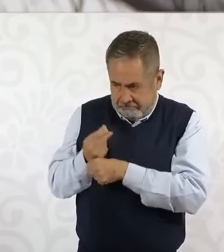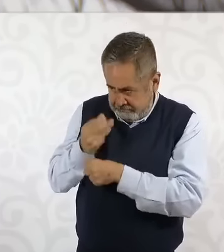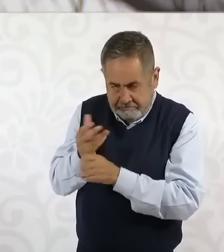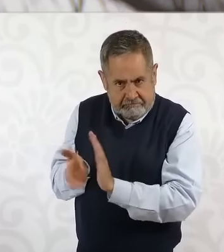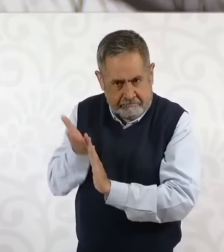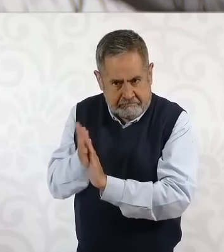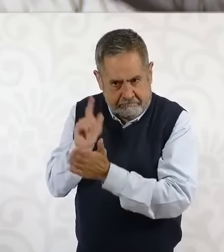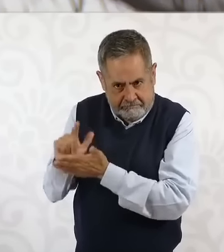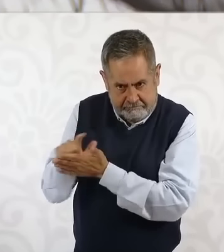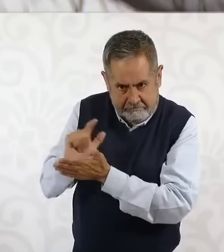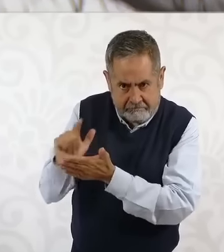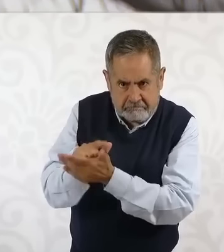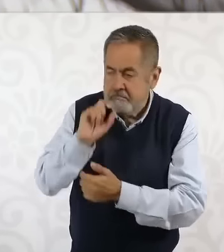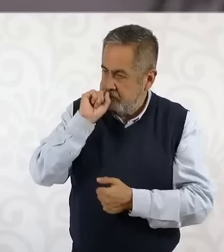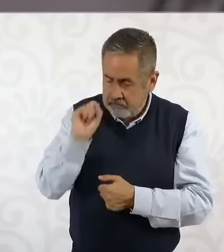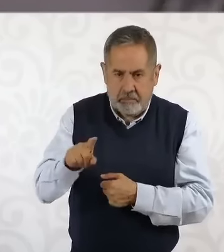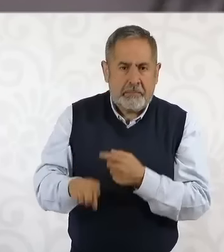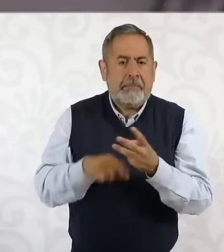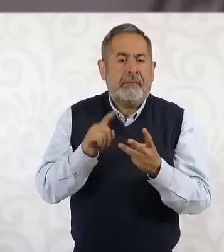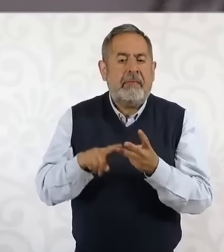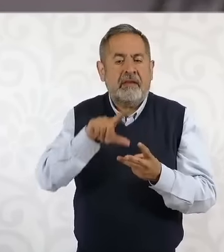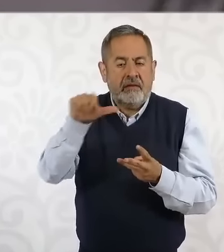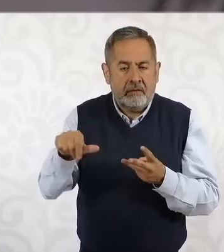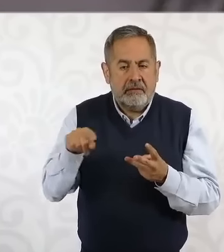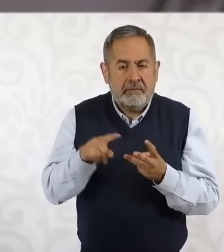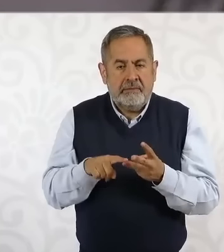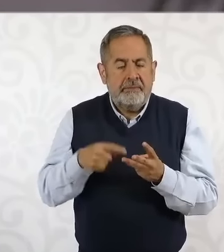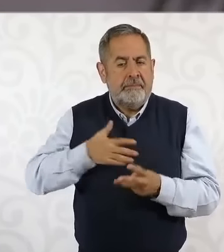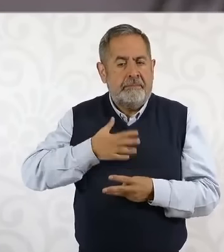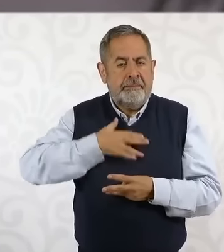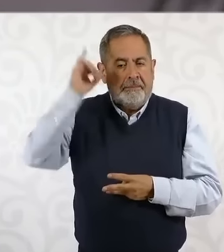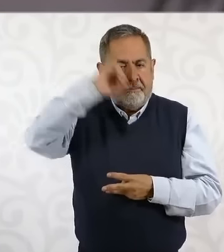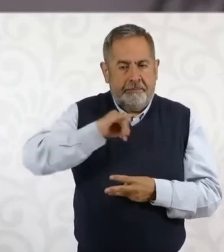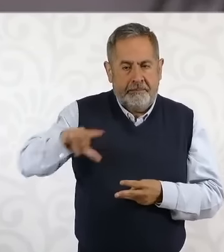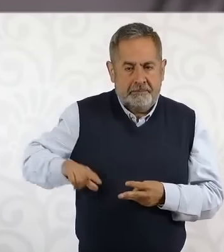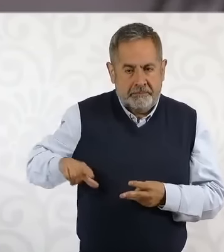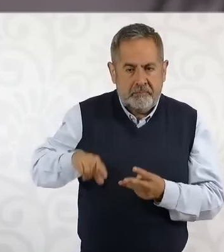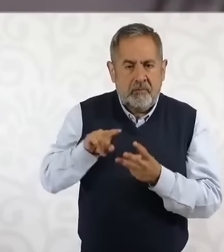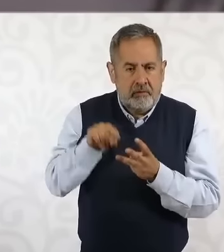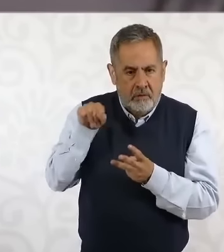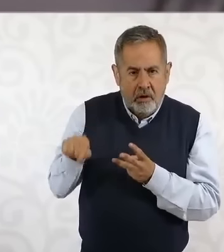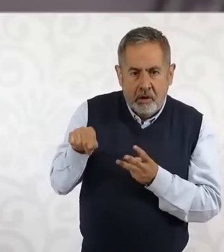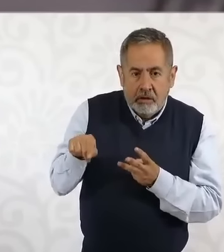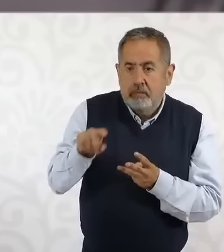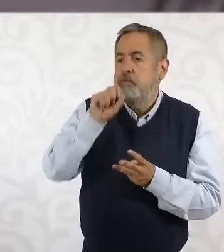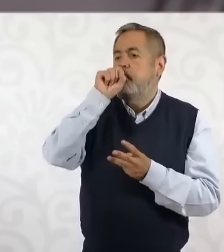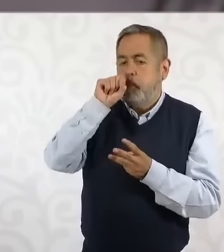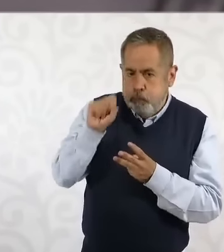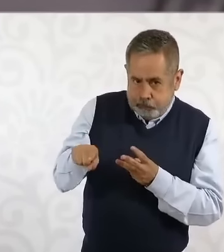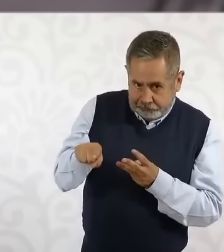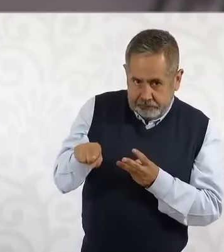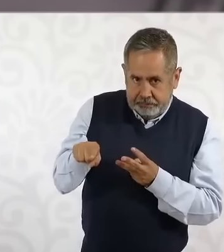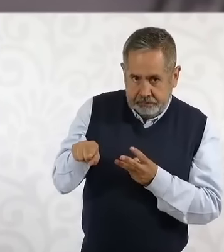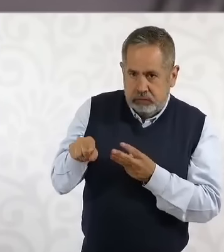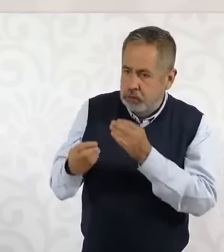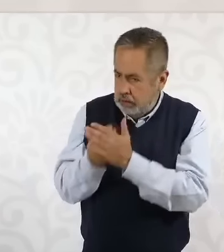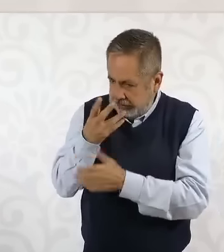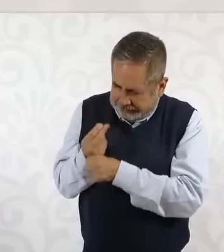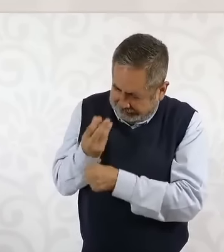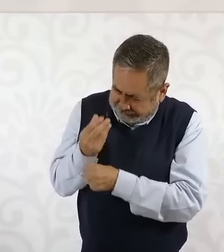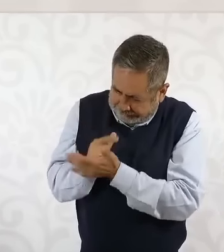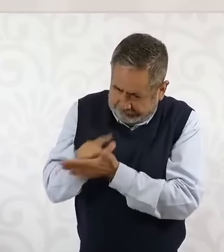de saneamiento y después como jefa de gobierno eh hicimos una un nuevo saneamiento. Hay una